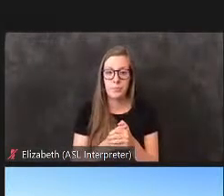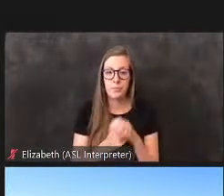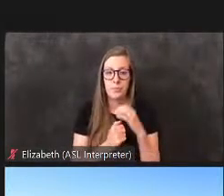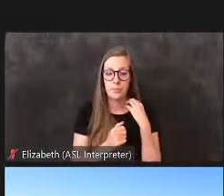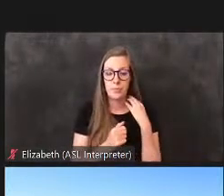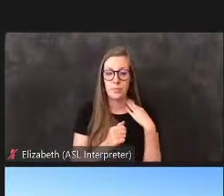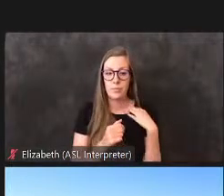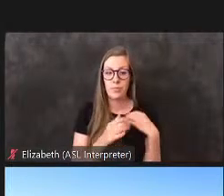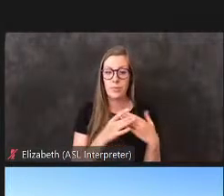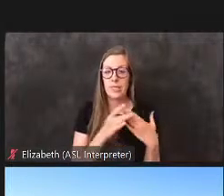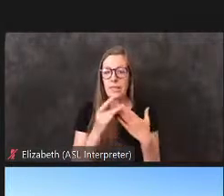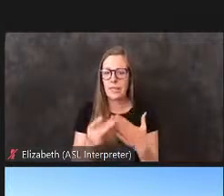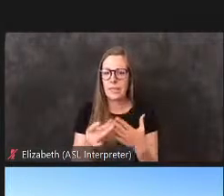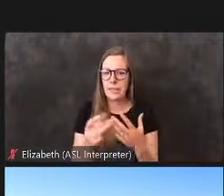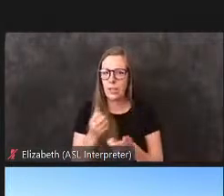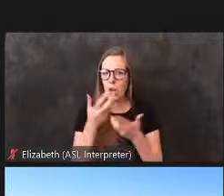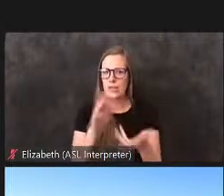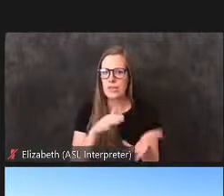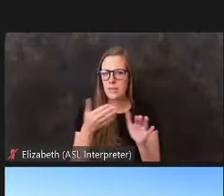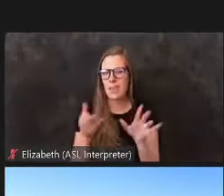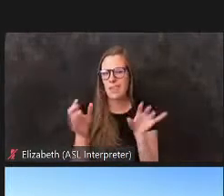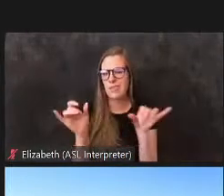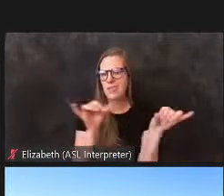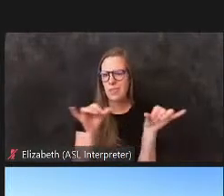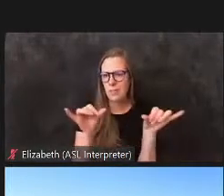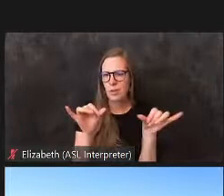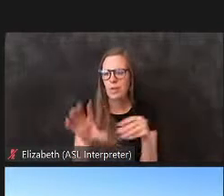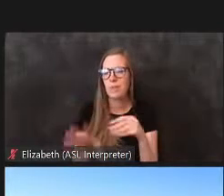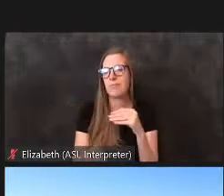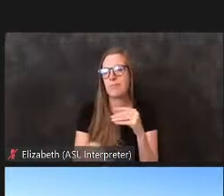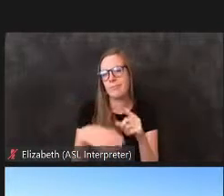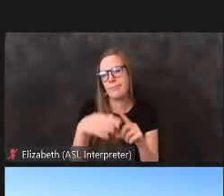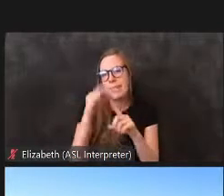Las causas de muerte similares en Londres 20, excepto por la adición de COVID